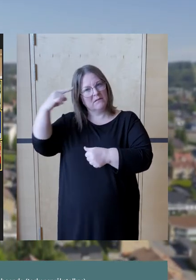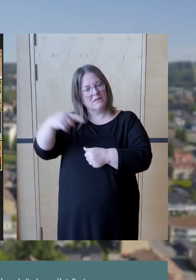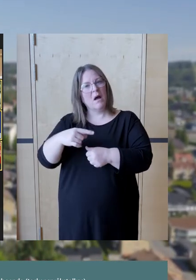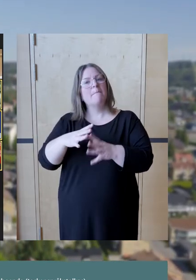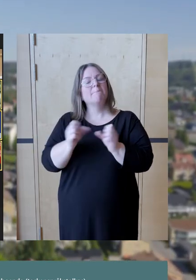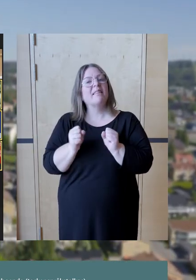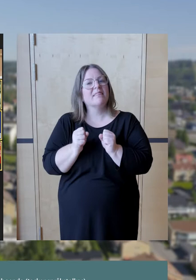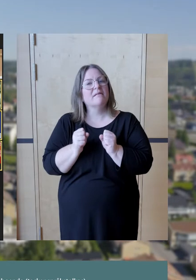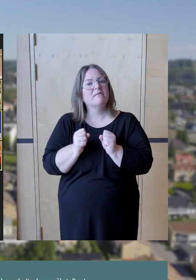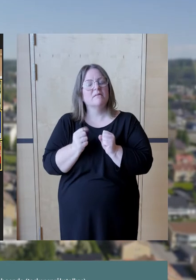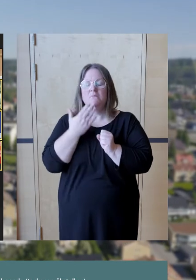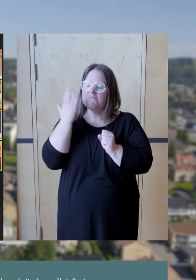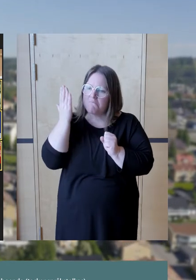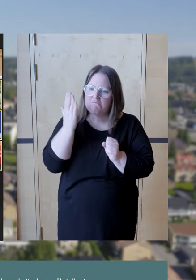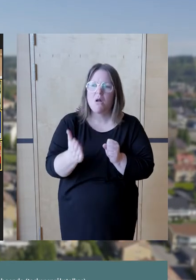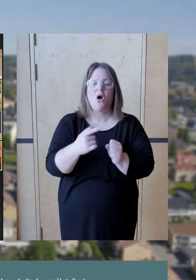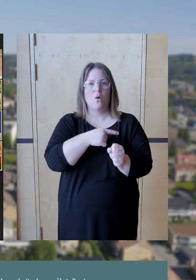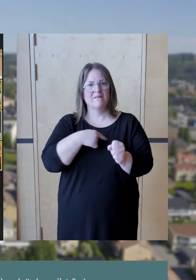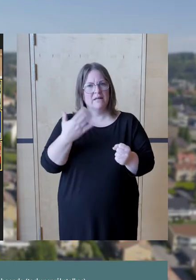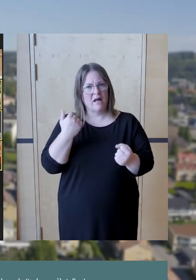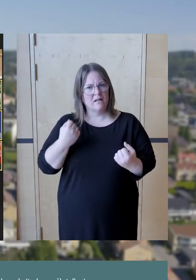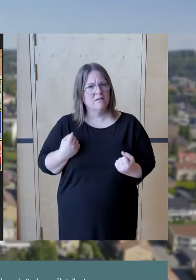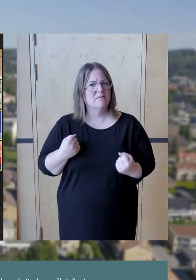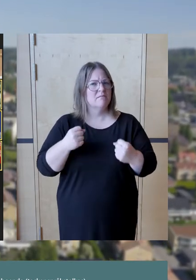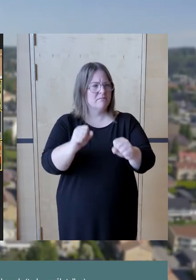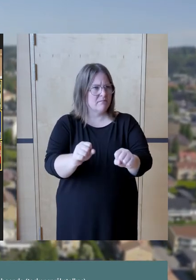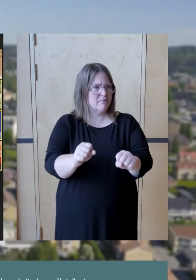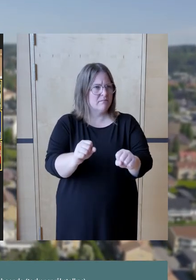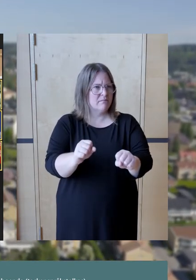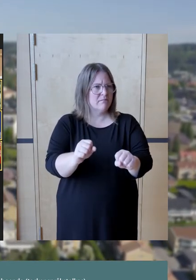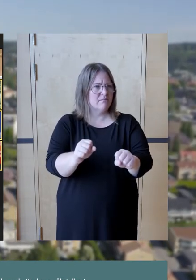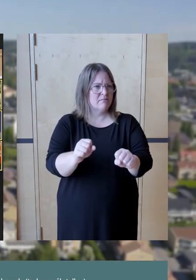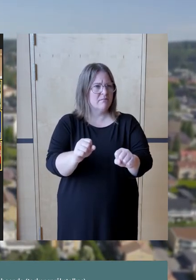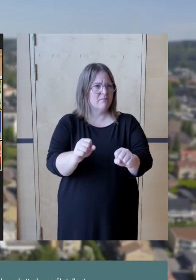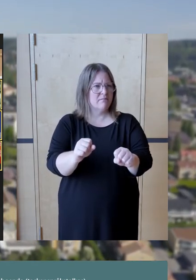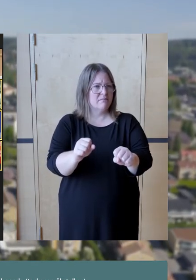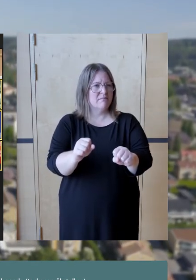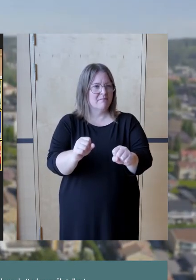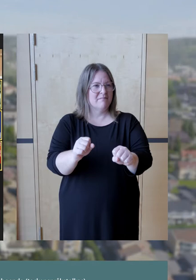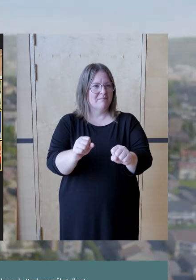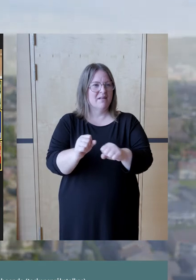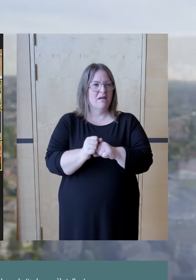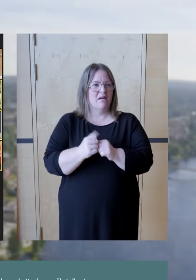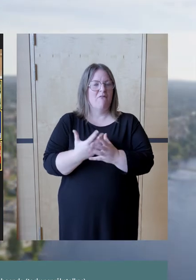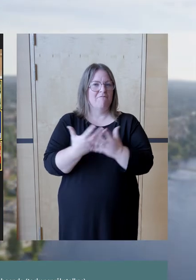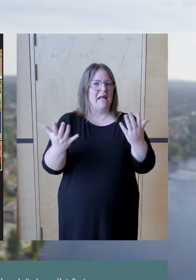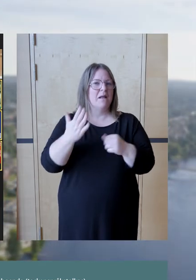Du kan komma igång på söta Lantmannagatan där Med vård och omsorgsboende bifall till kommunstyrelsens